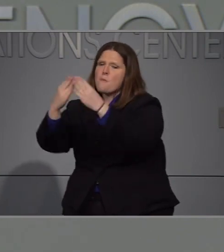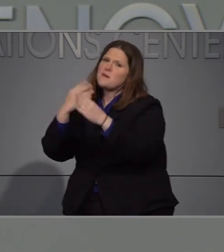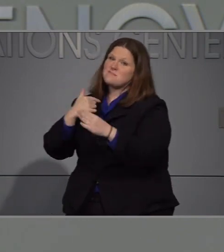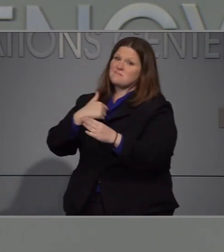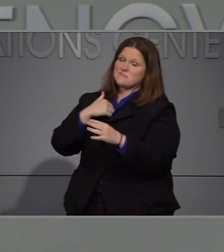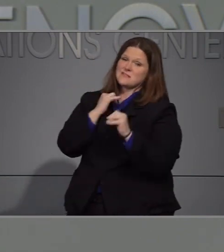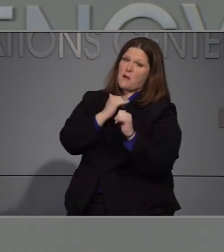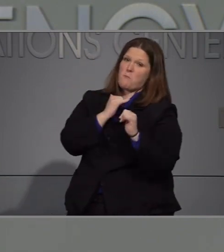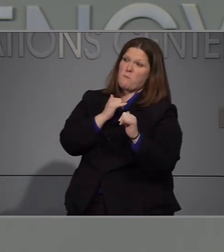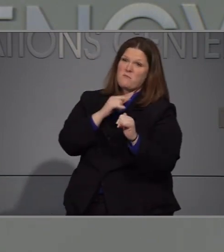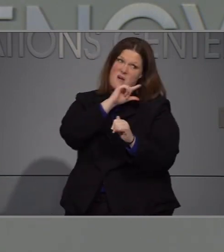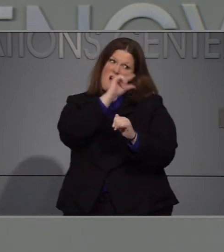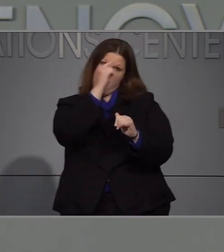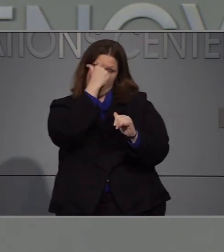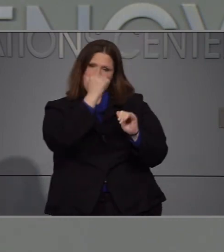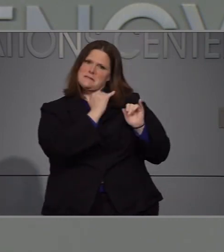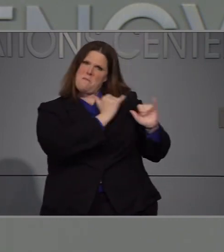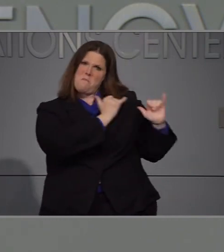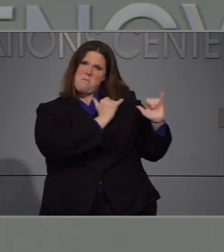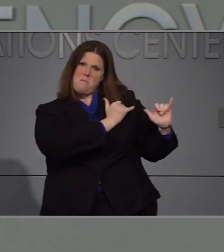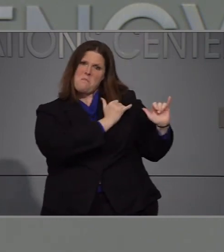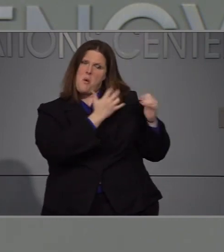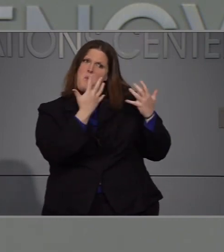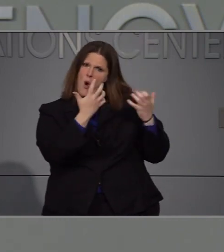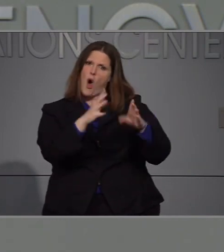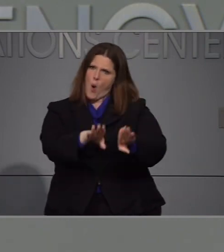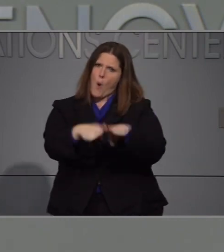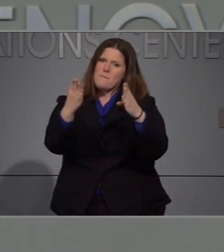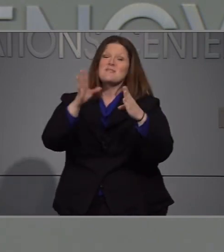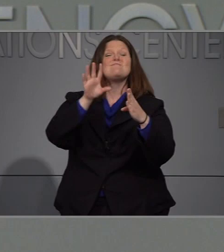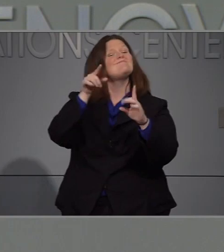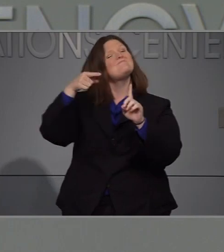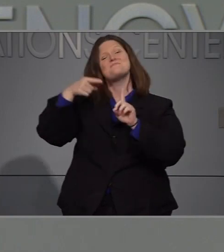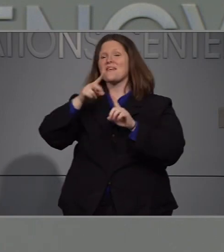restricciones, yo sé que el gobernador también lo quieren ser, pero tenemos que ser